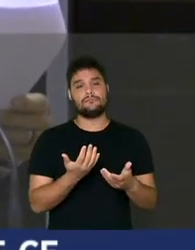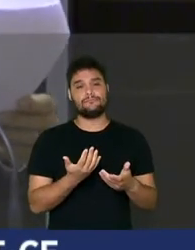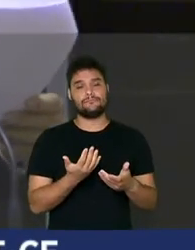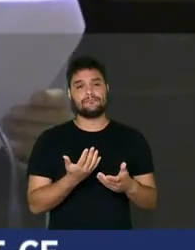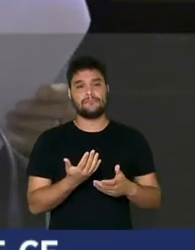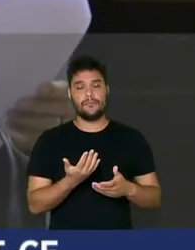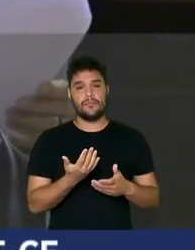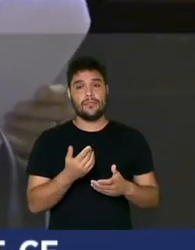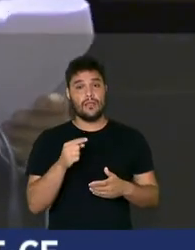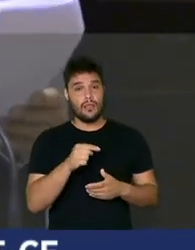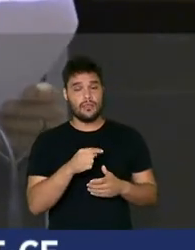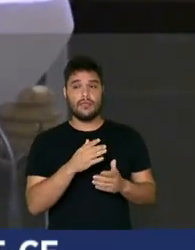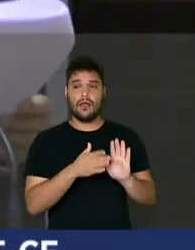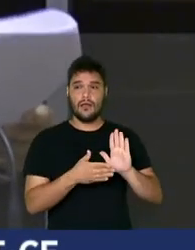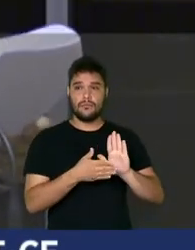ADEQUAÇÃO FINANCEIRA E ORÇAMENTÁRIA DA PROPOSIÇÃO